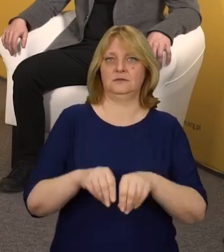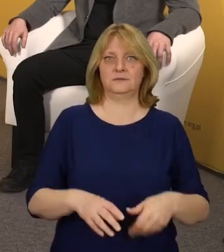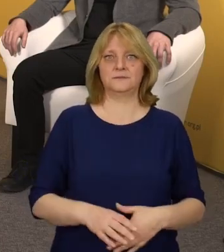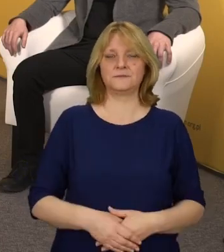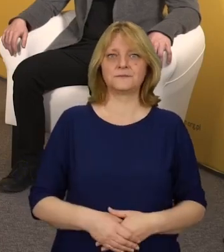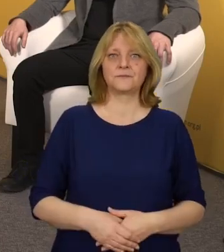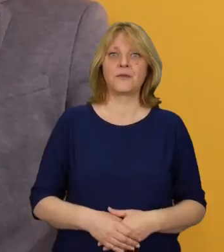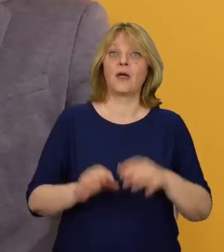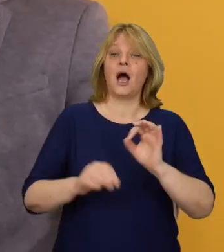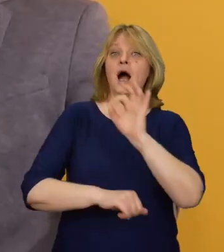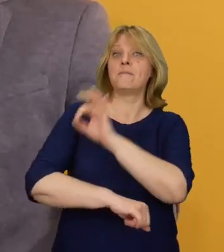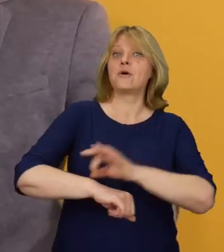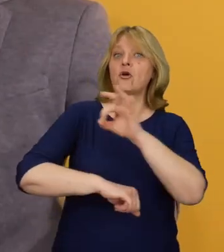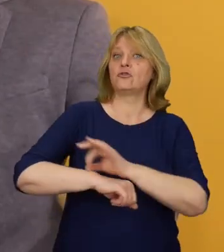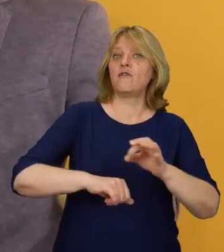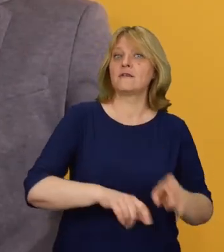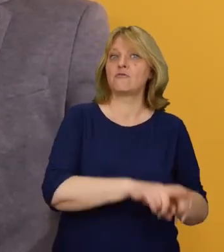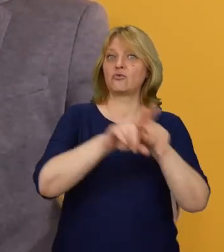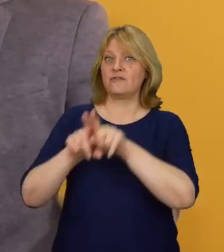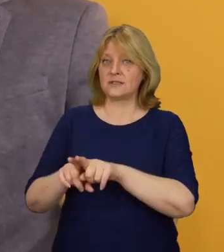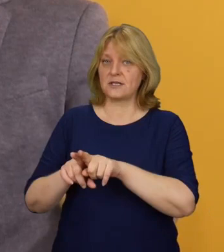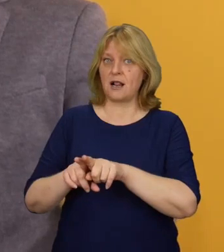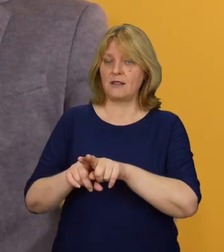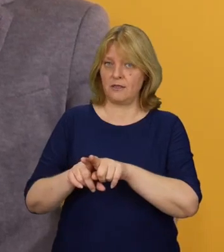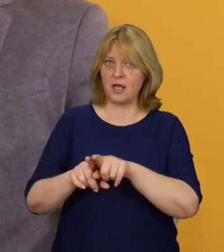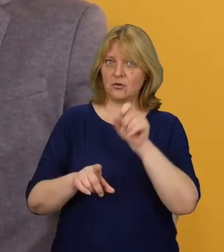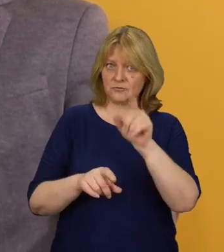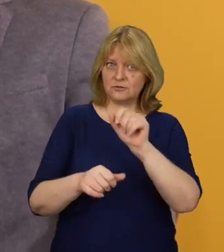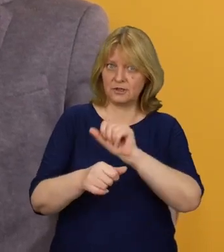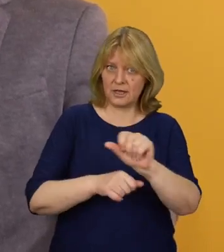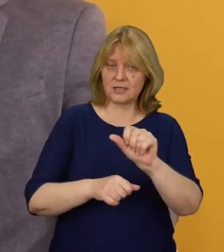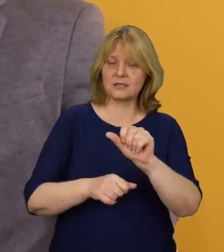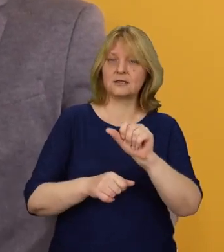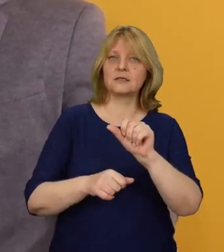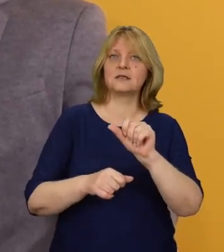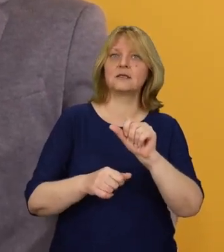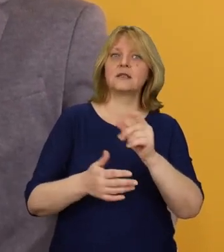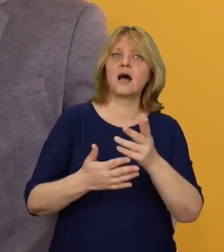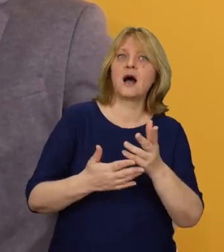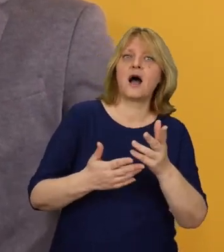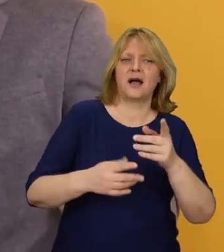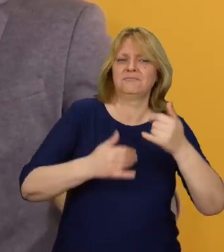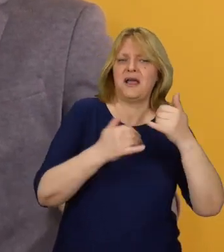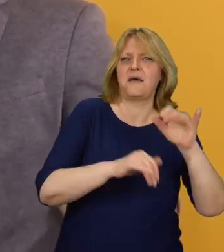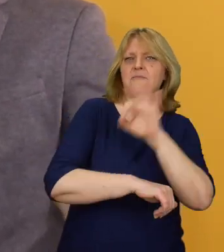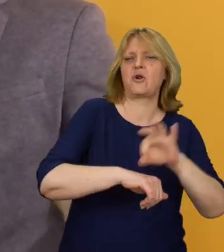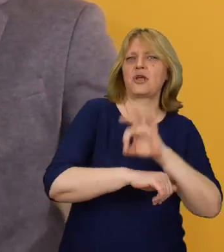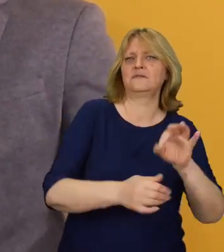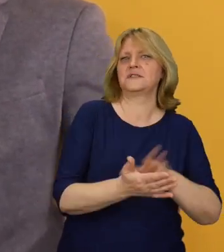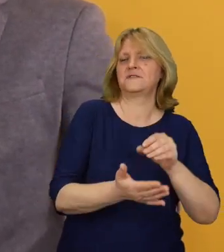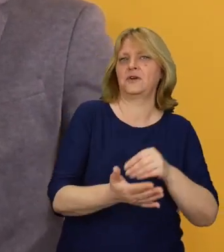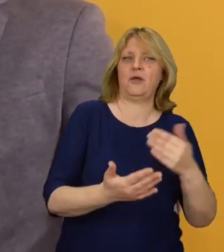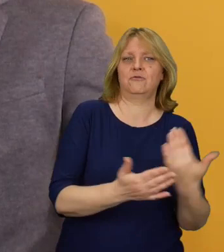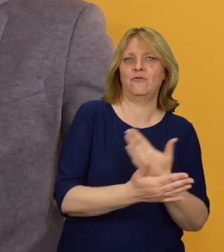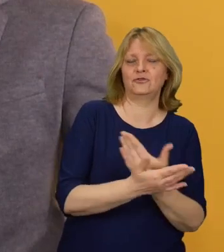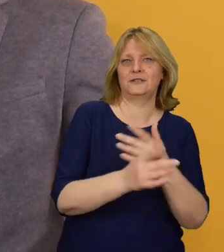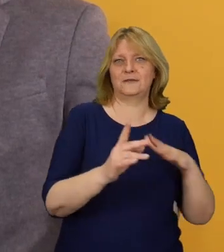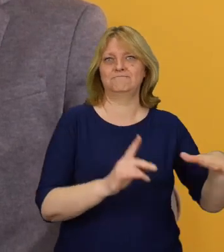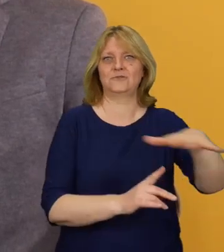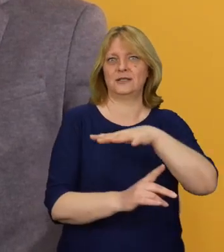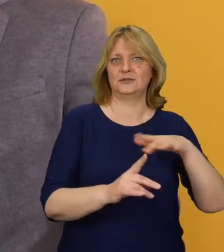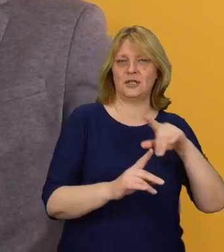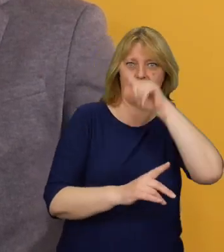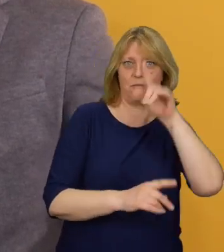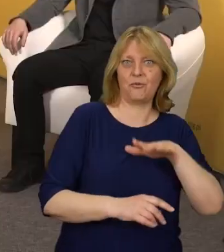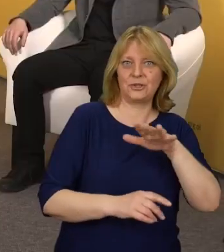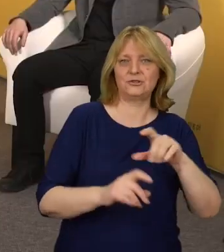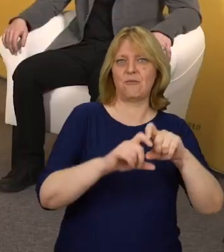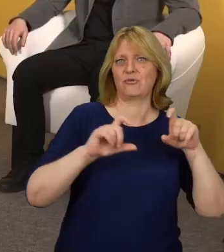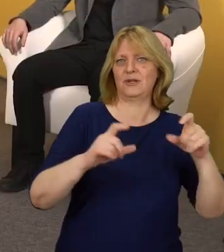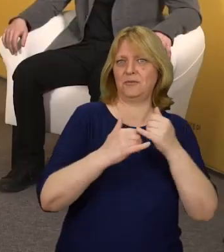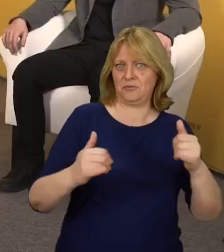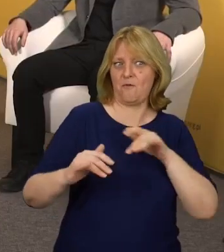Czy projektowanie uniwersalne wpływa, jeżeli tak to w jakim stopniu, na nowoczesne projektowanie przestrzeni publicznej i budynków?